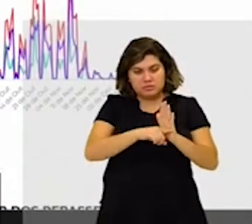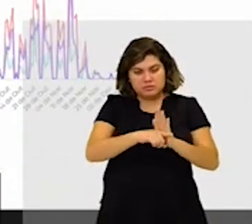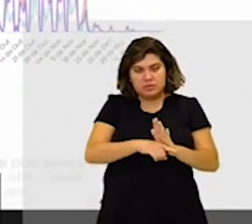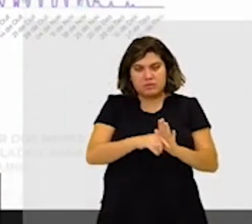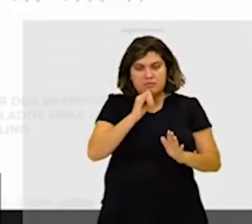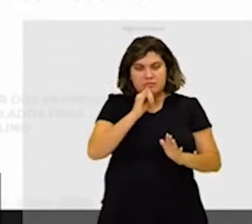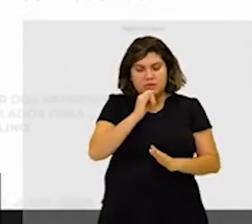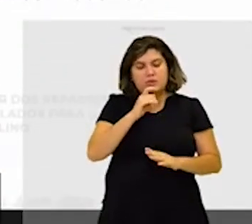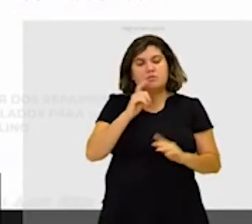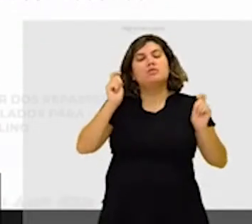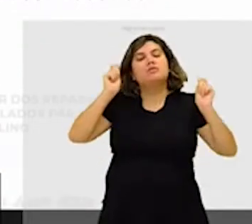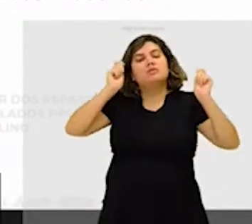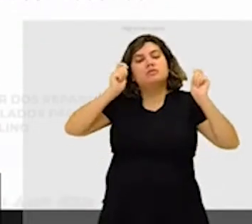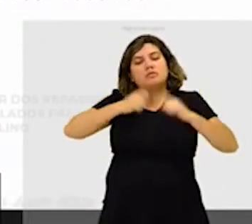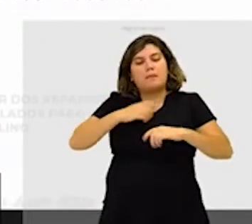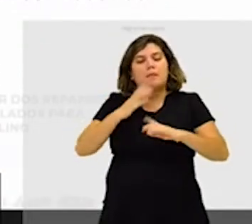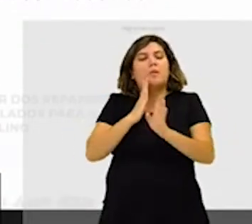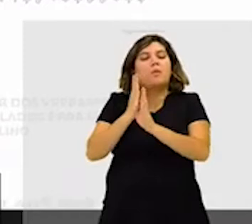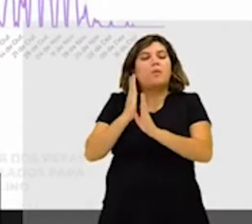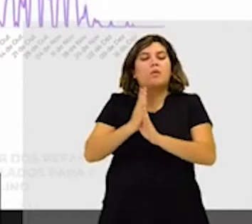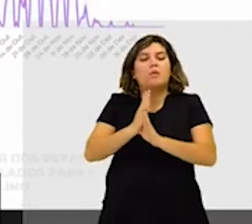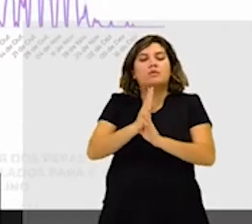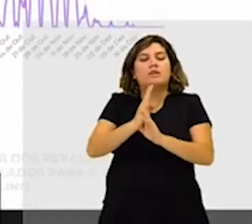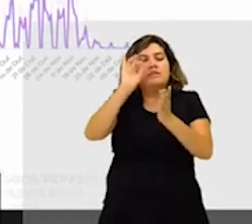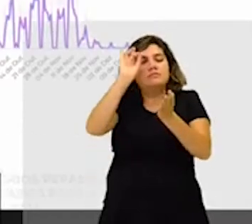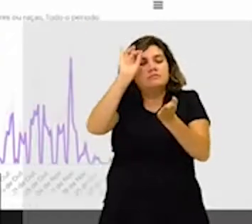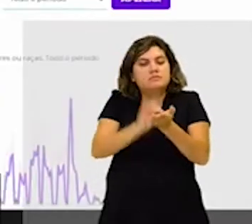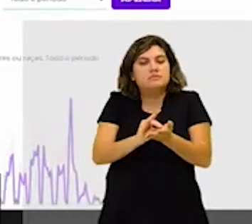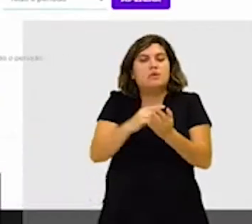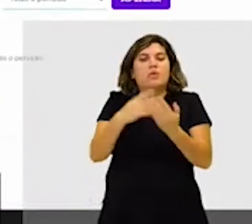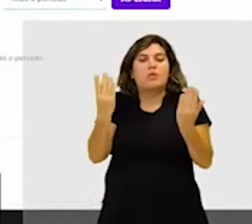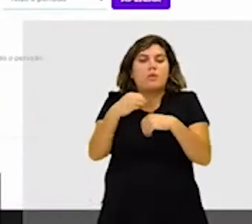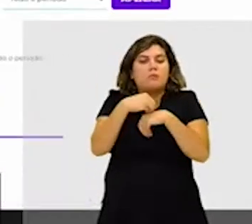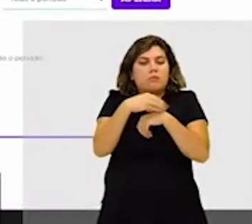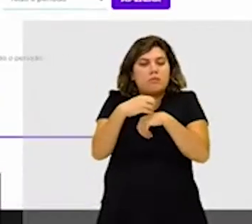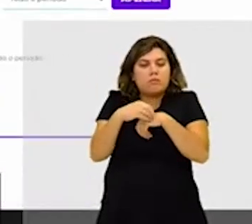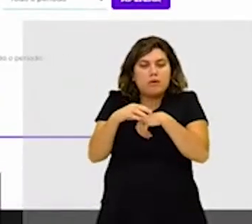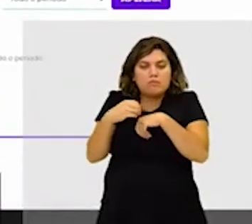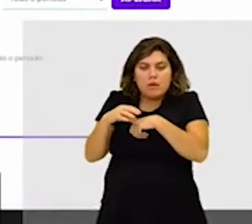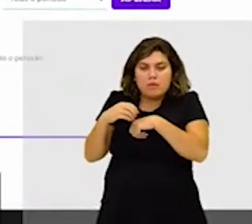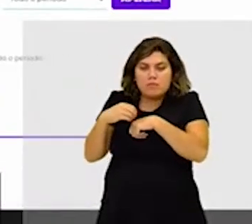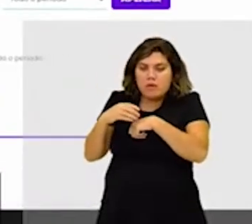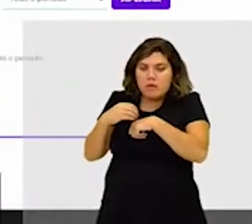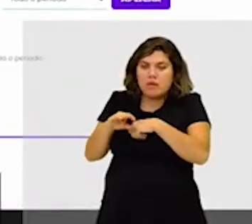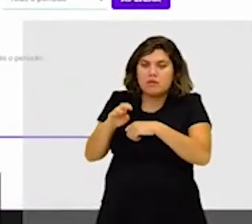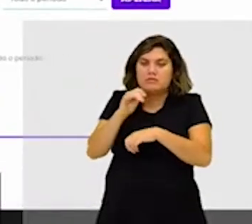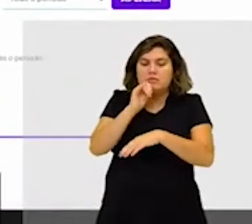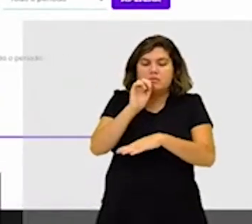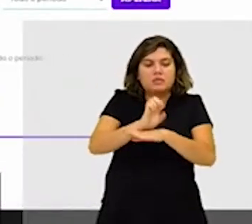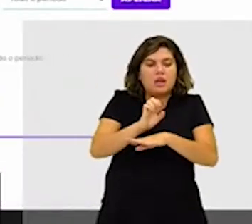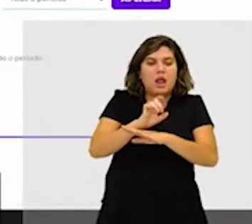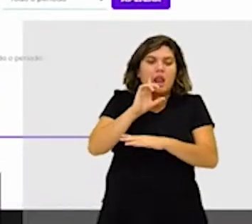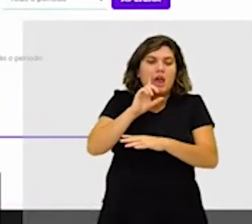consegue ver exatamente como foi a distribuição nesse caso no estado de Alagoas no município no